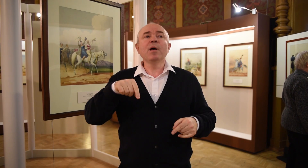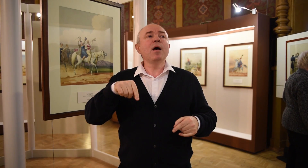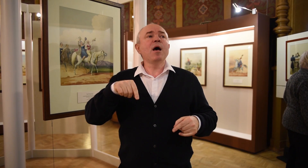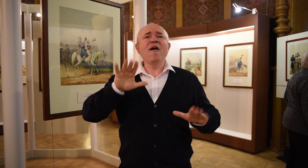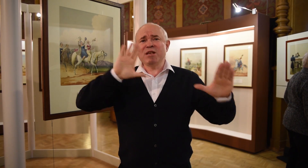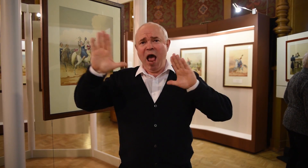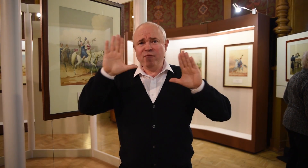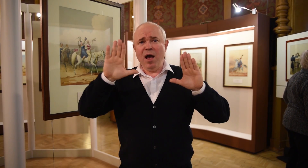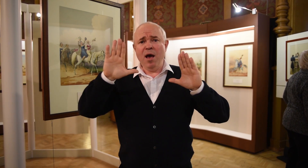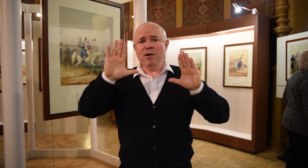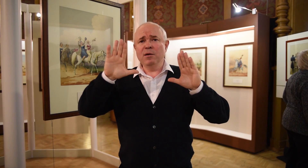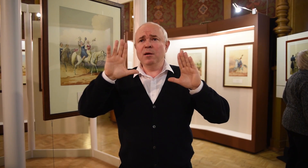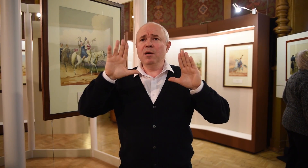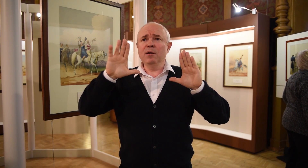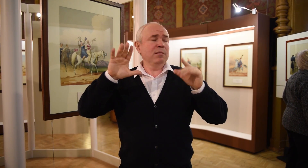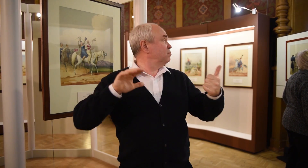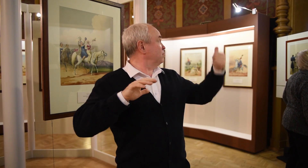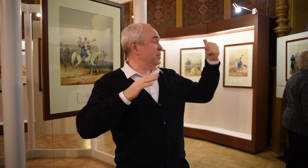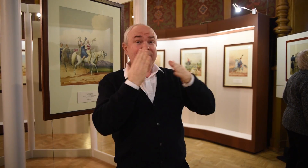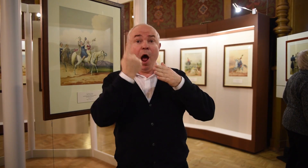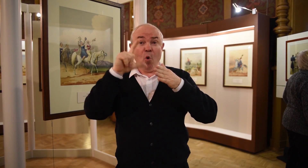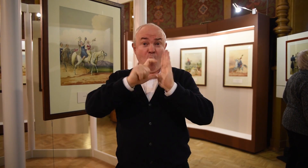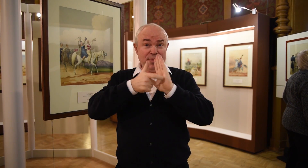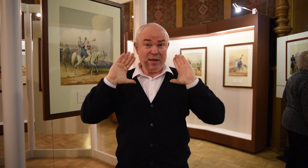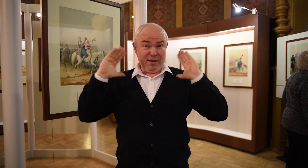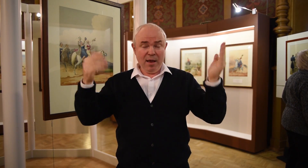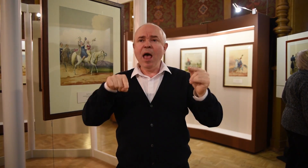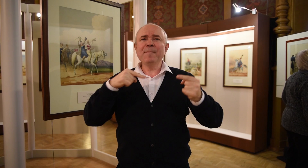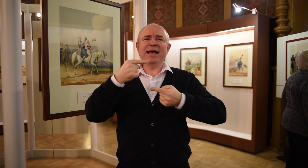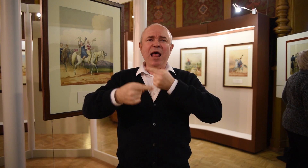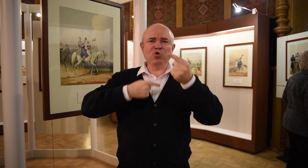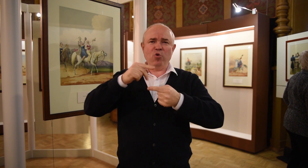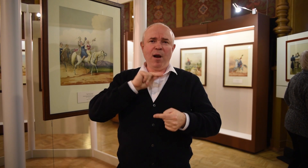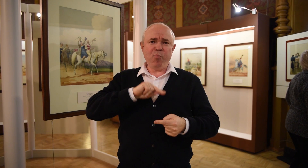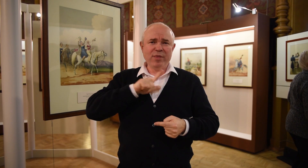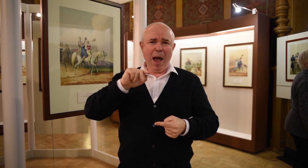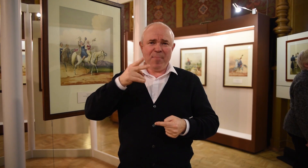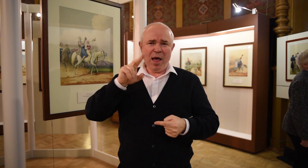На выставке в одном зале собраны традиционные работы К. Гампельна: